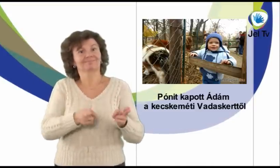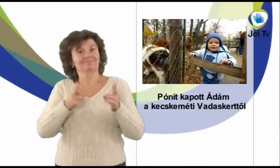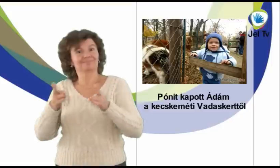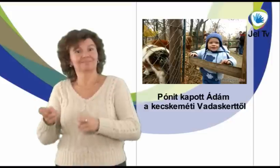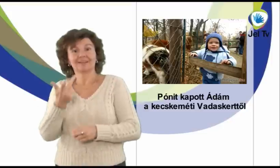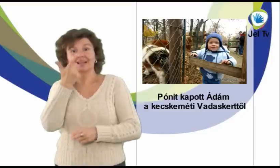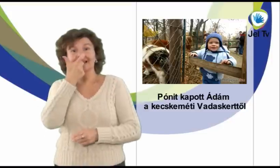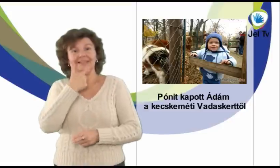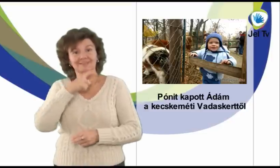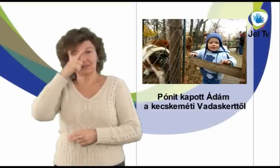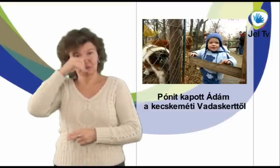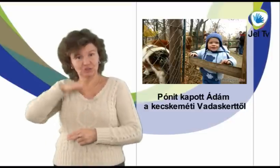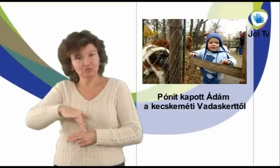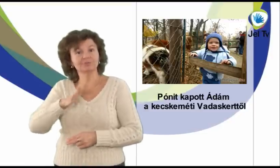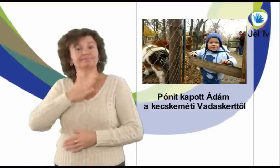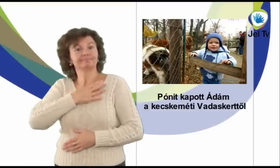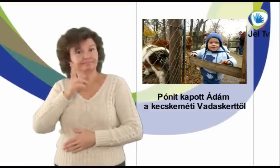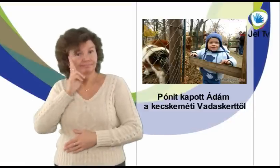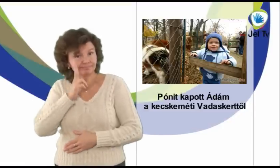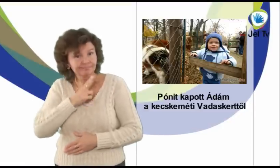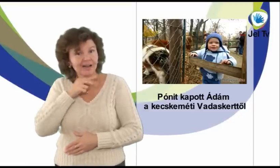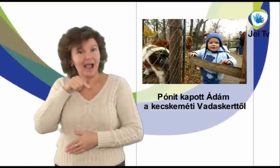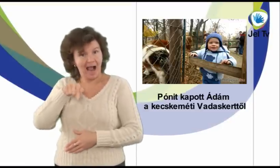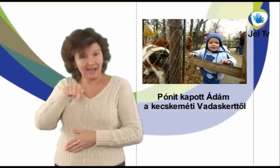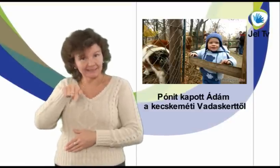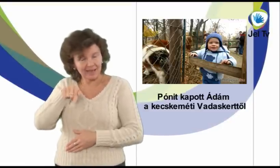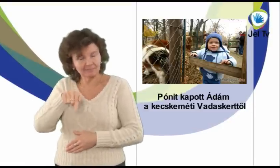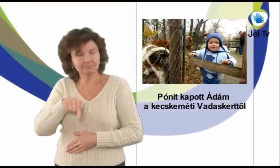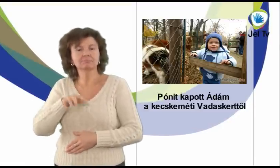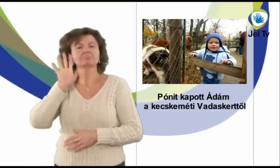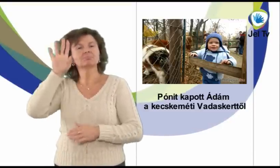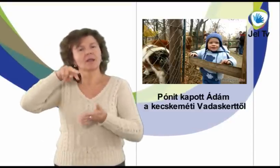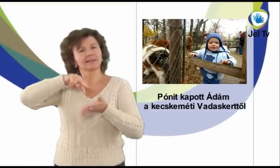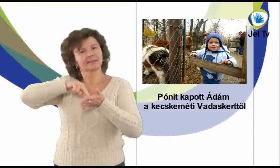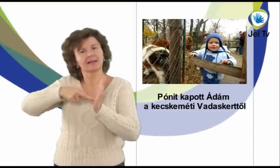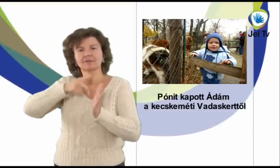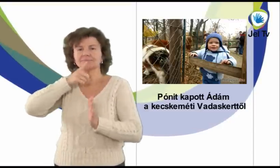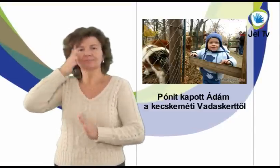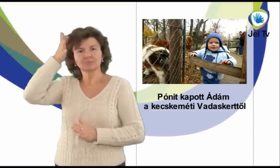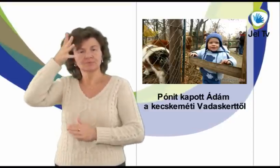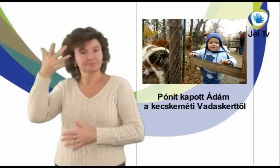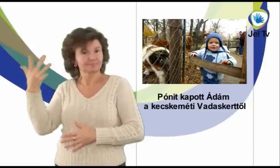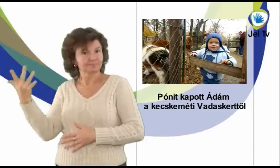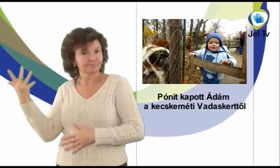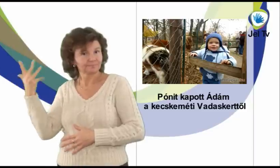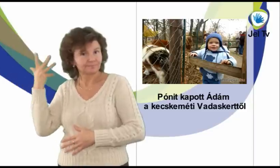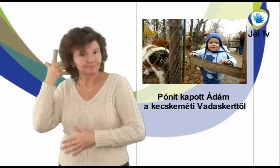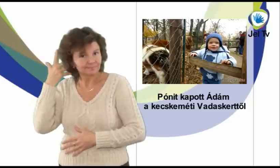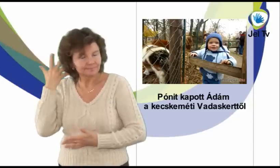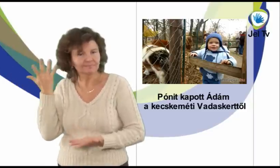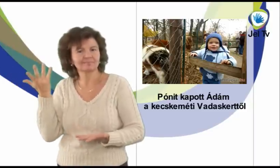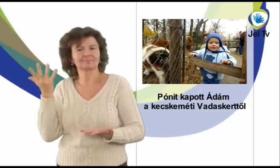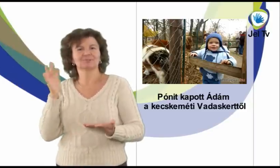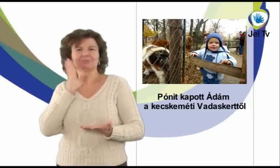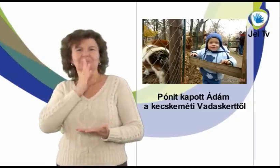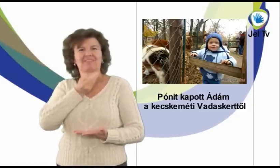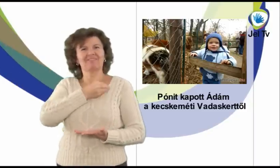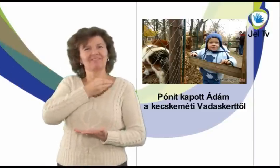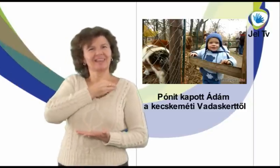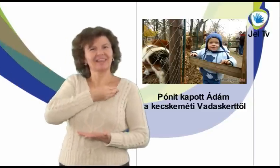A másik kisfiú Ádám, aki 2 éves és szintén siket, neki is tervezik a jövőben a CI műtétet.